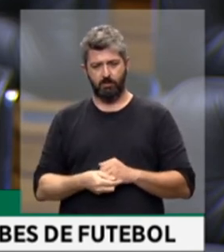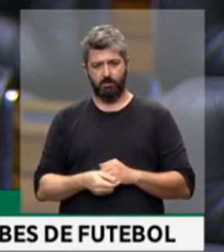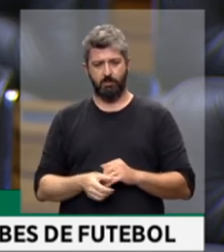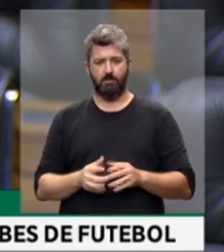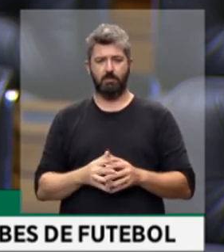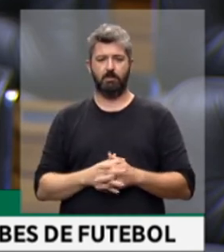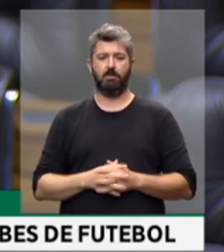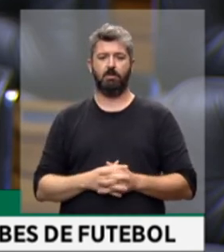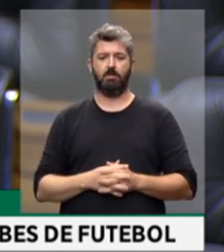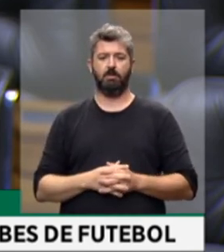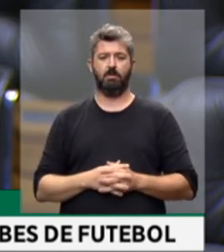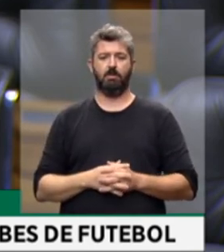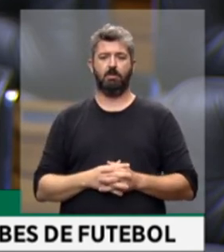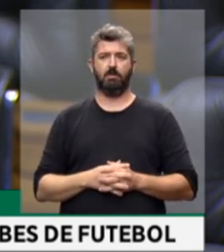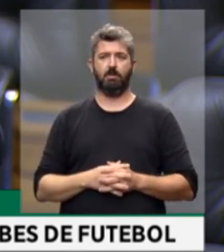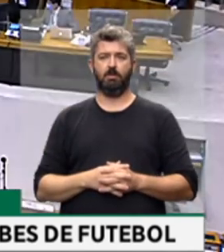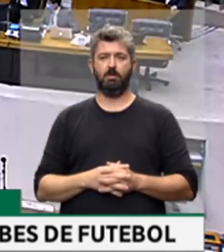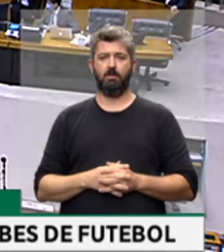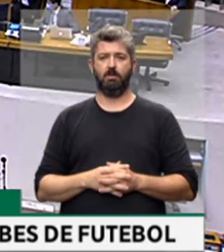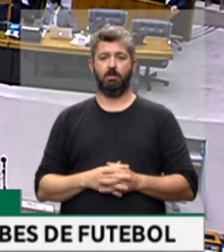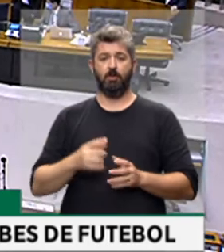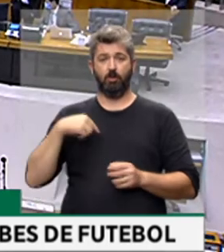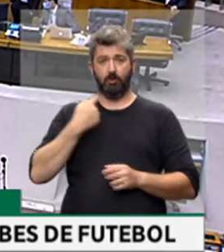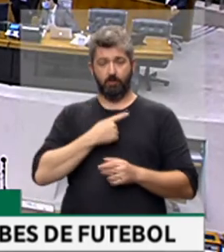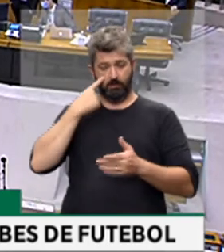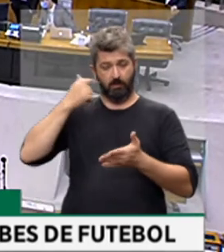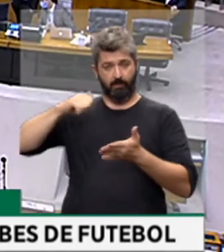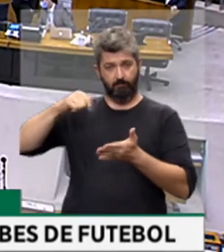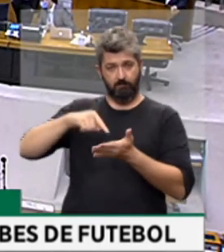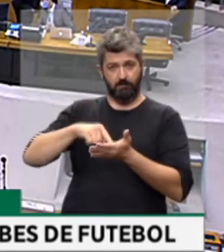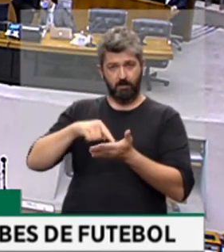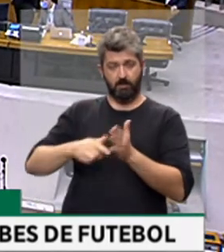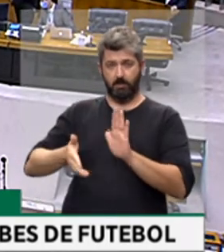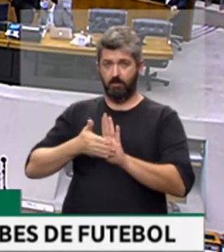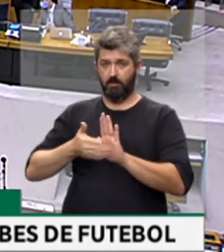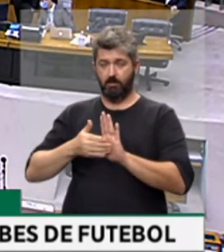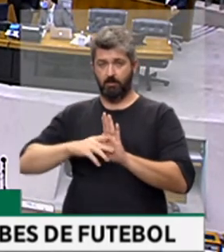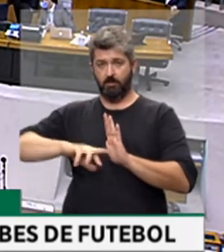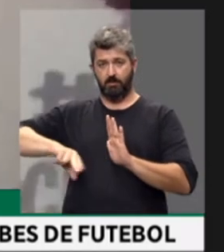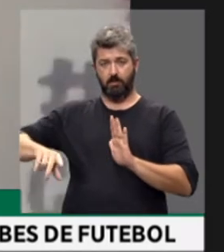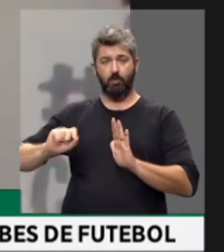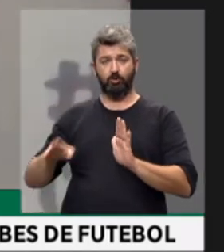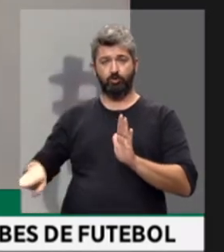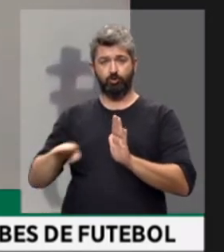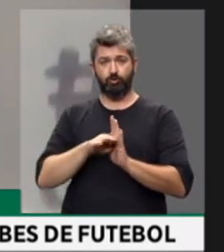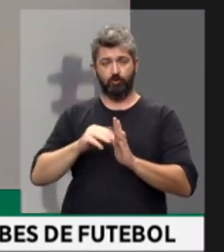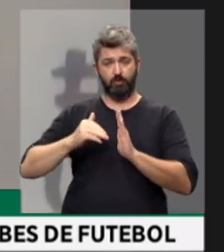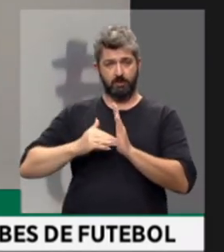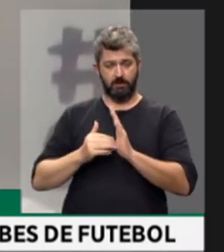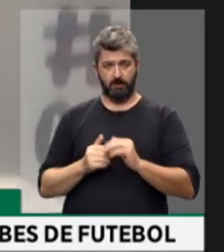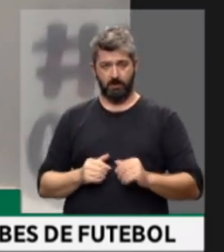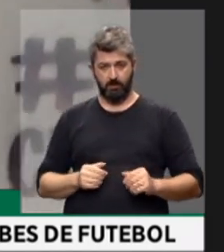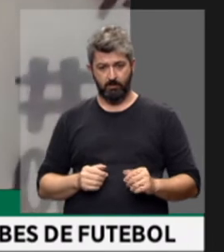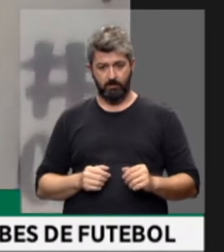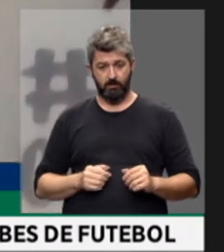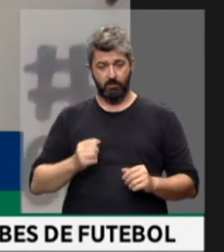ACOMPANHAM O GOVERNO A VOTAREM NÃO. OS PARTIDOS QUE ESTÃO [PRESIDENTE]: GOSTARIA QUE V.EXA. NOME NASO